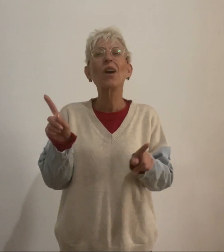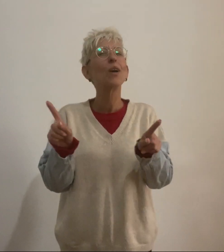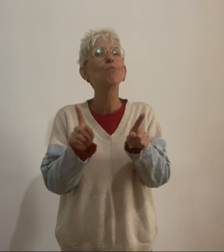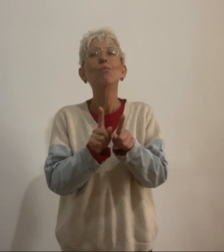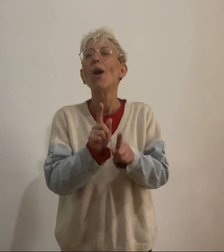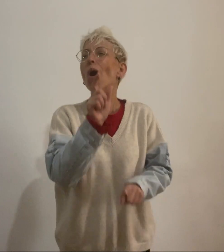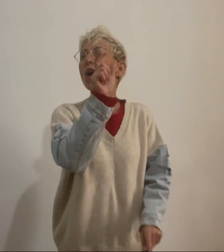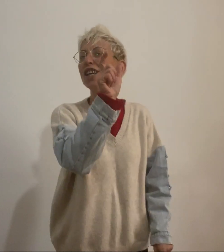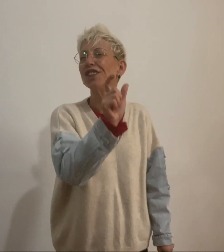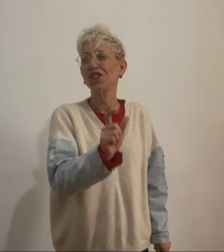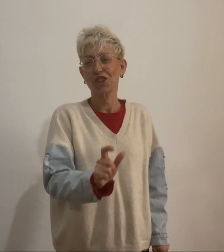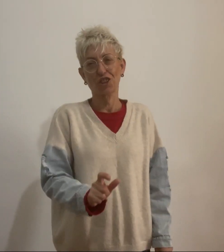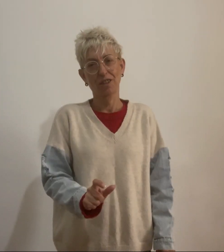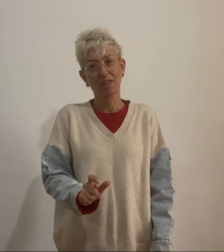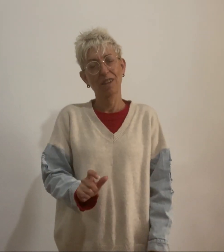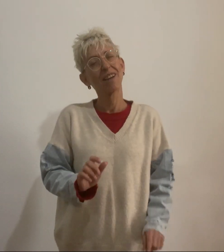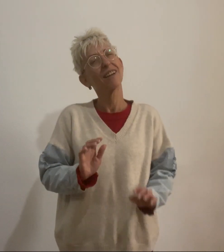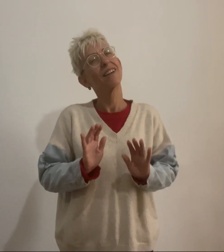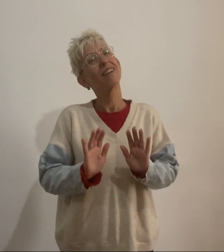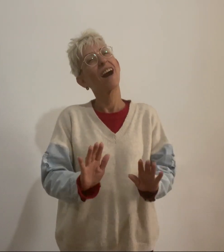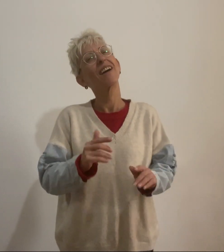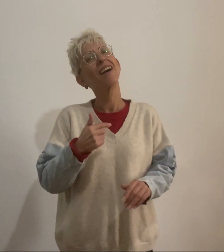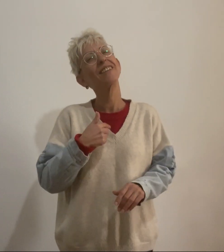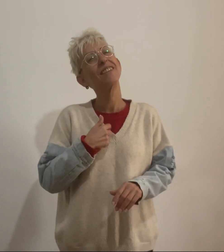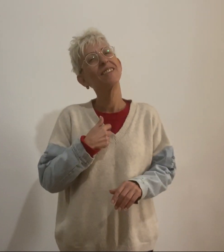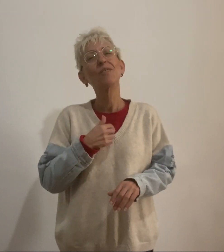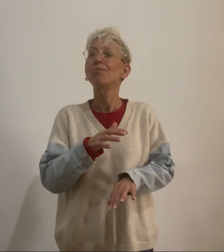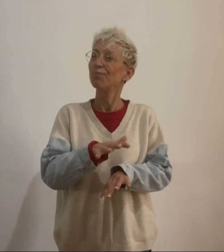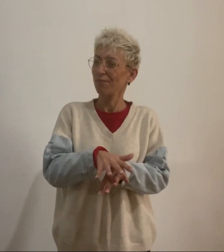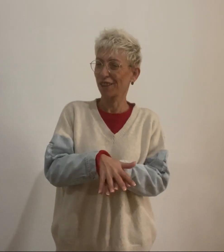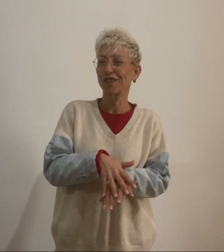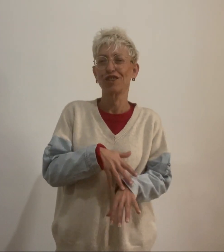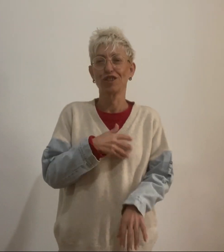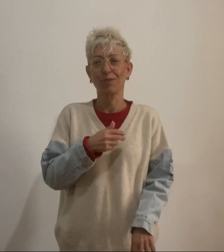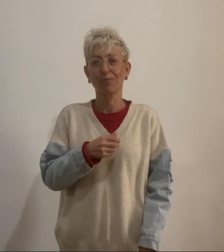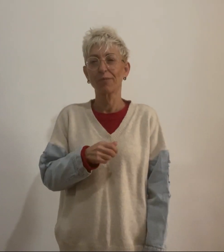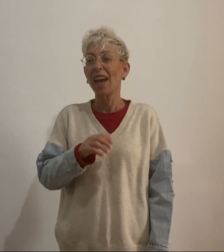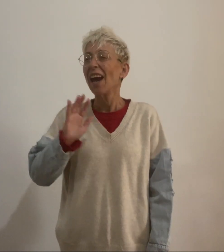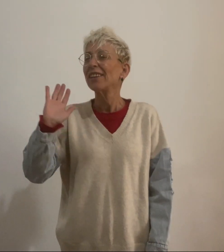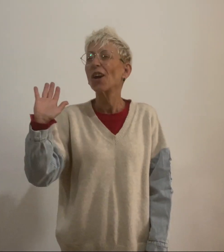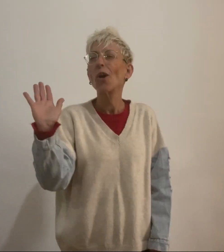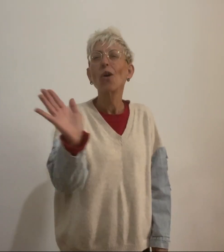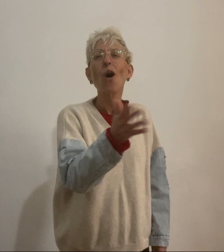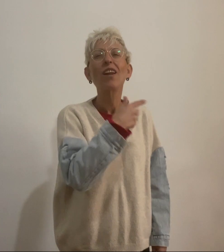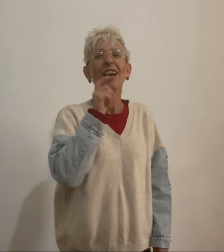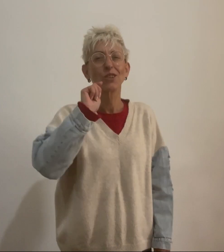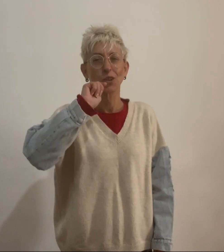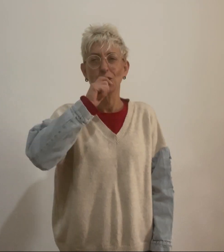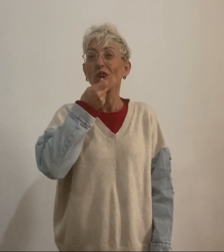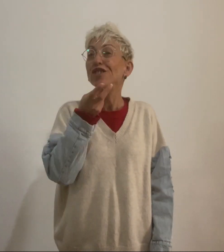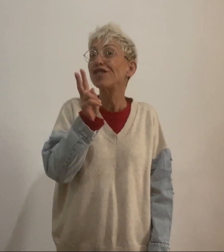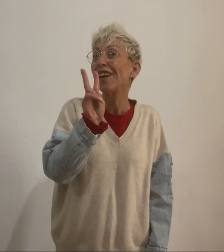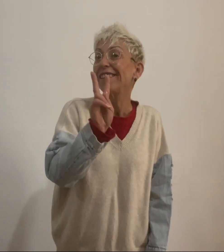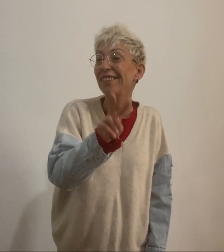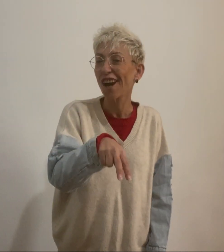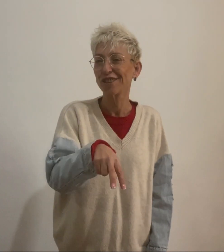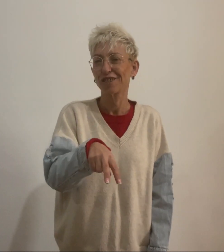הוא כמו איש כך אני מרגיש את כל הסודות שיש